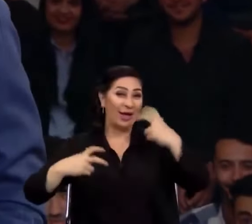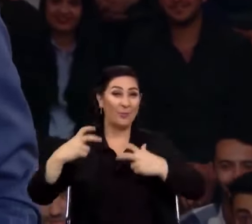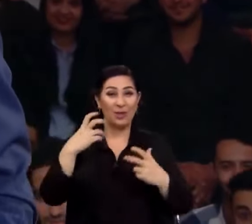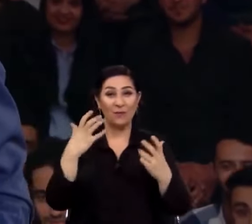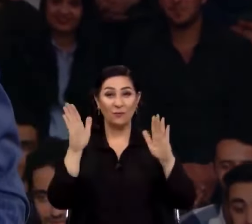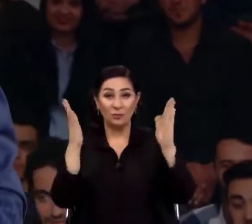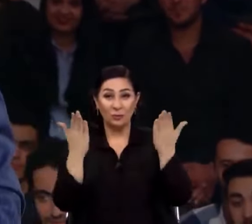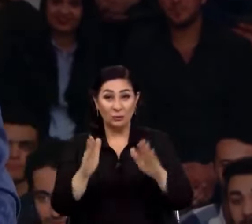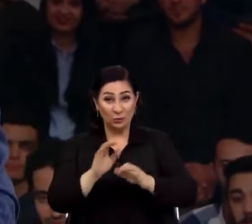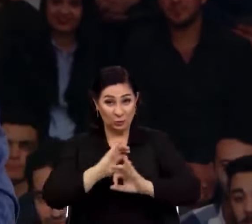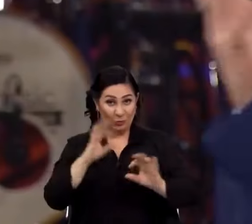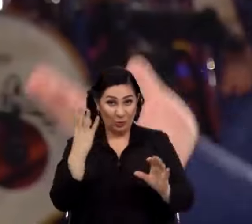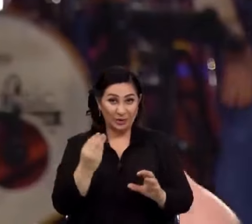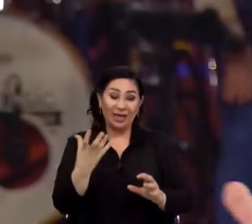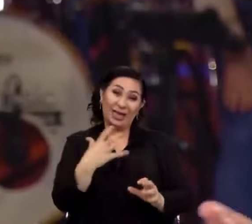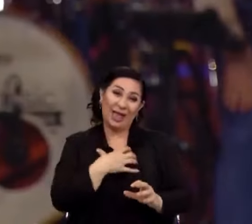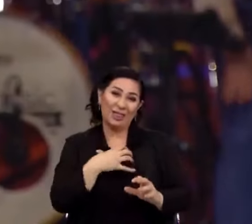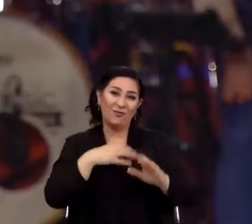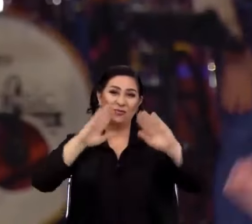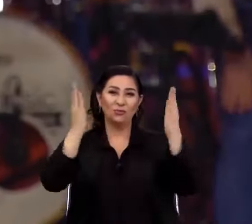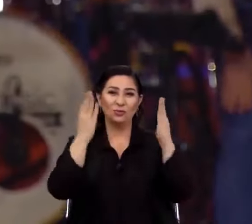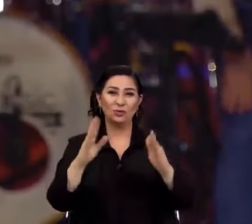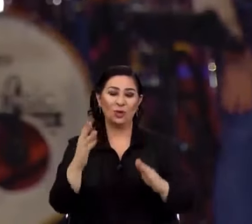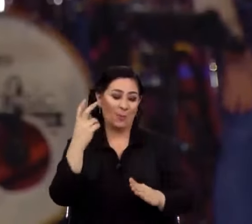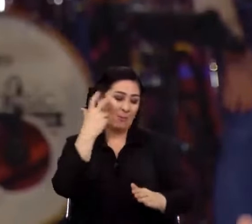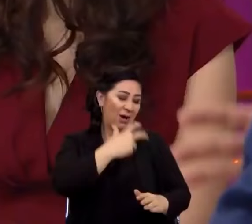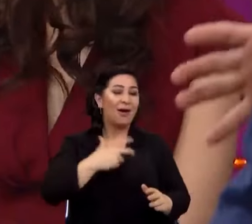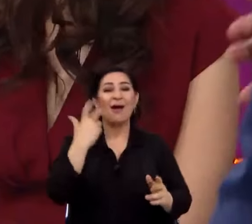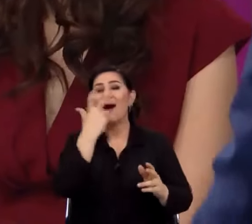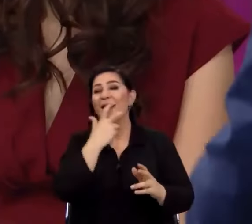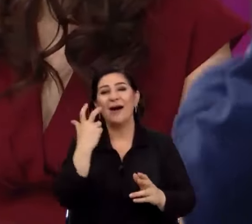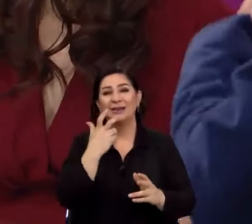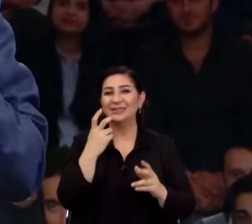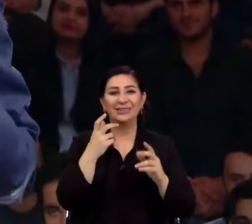olursa tabii ki Belki kendi vücuduna bakıp şarkı